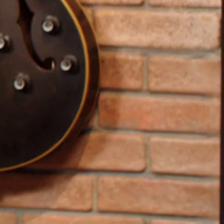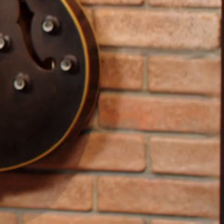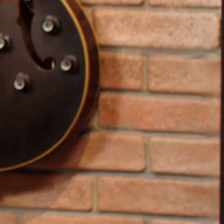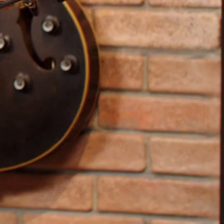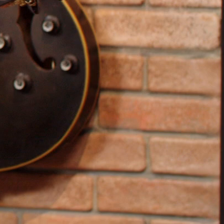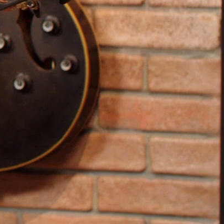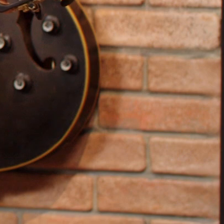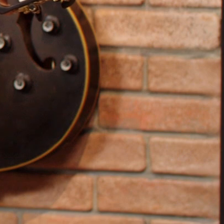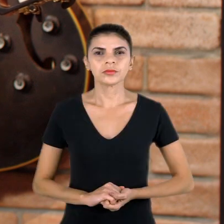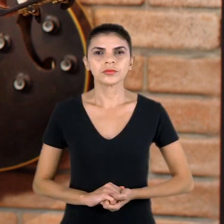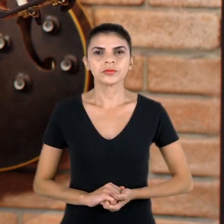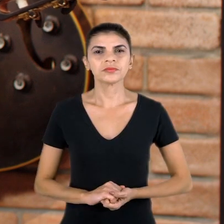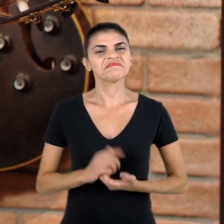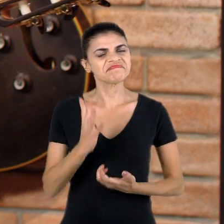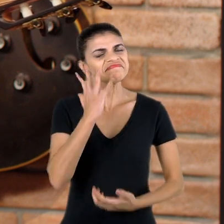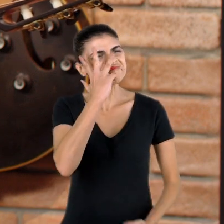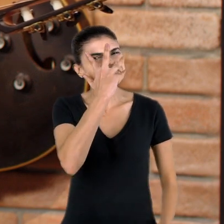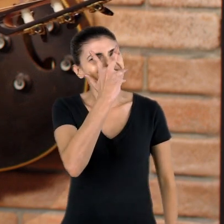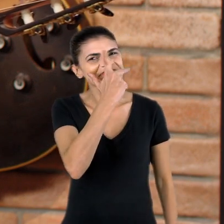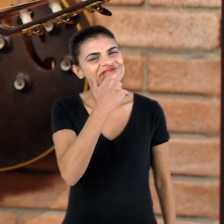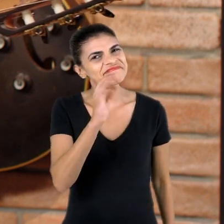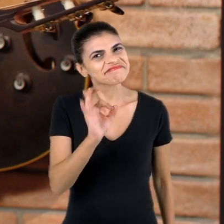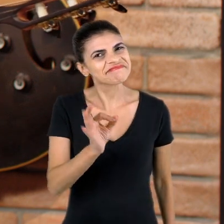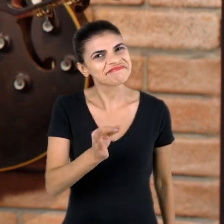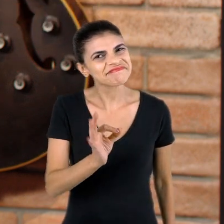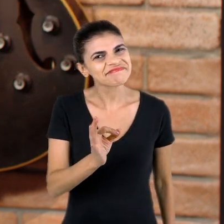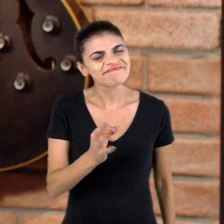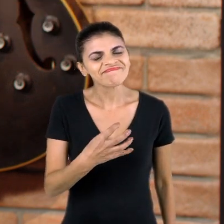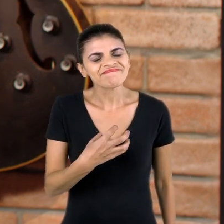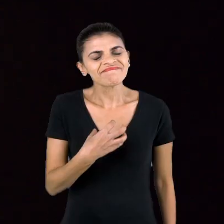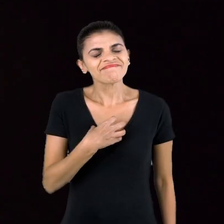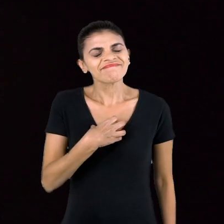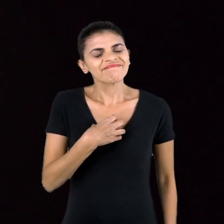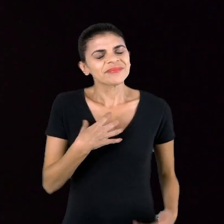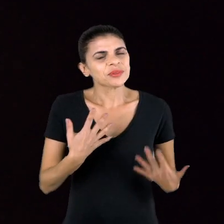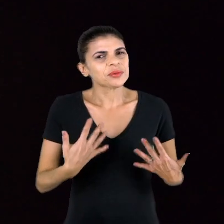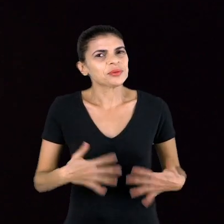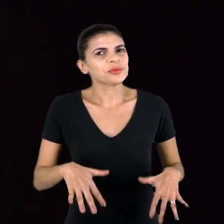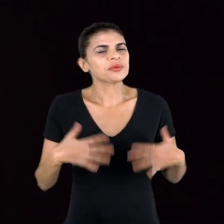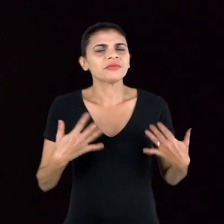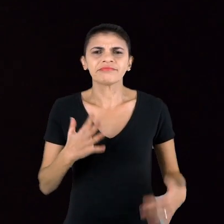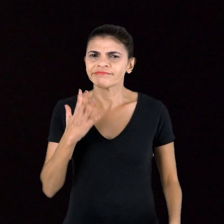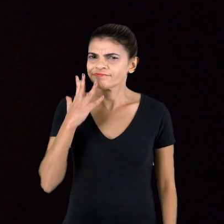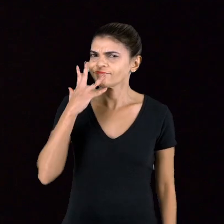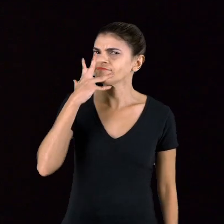Nossa, é lindo isso, né? Bom demais! Nossa, adoro! - É! Lindo demais e muito bom fazer